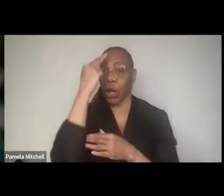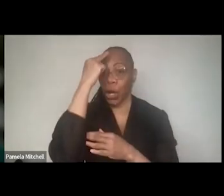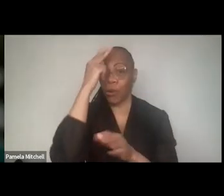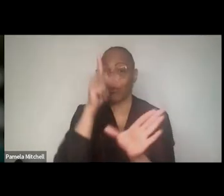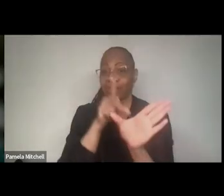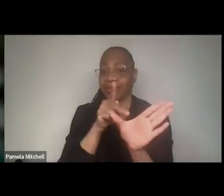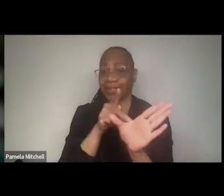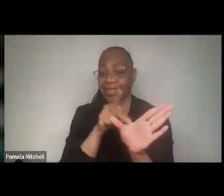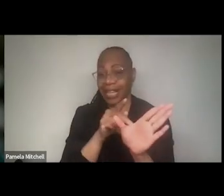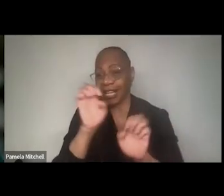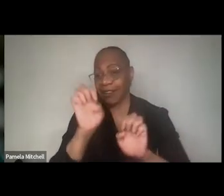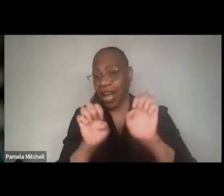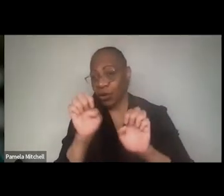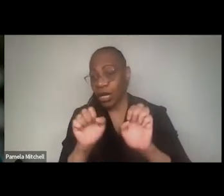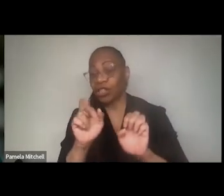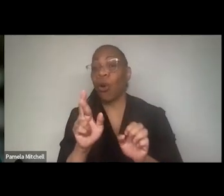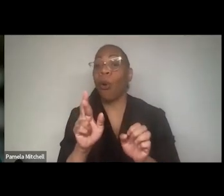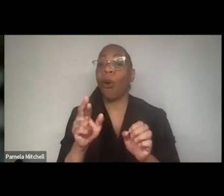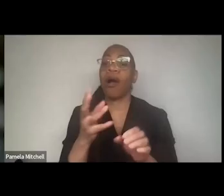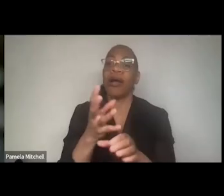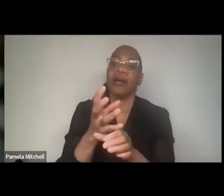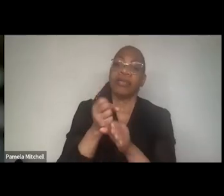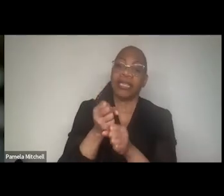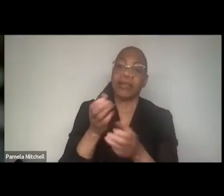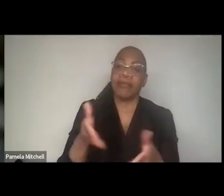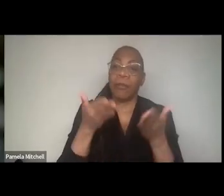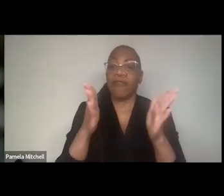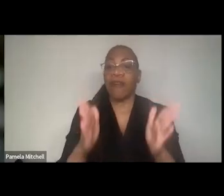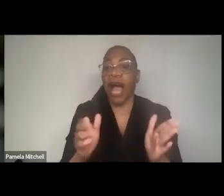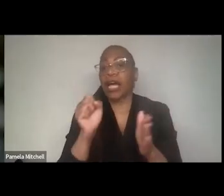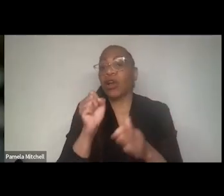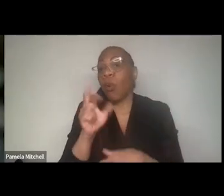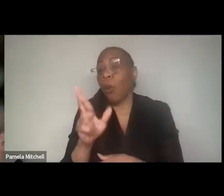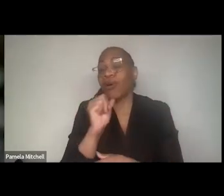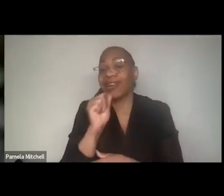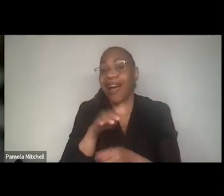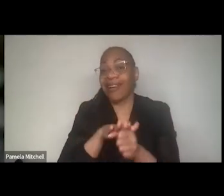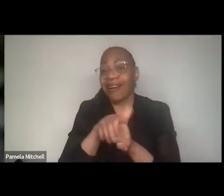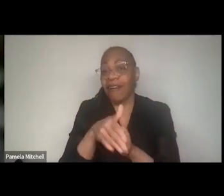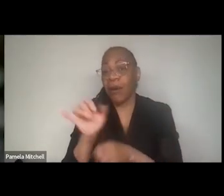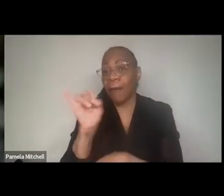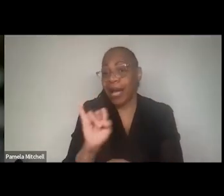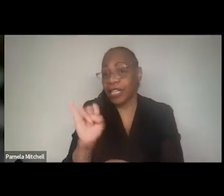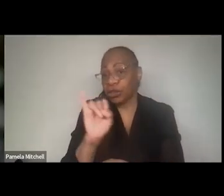o puede que no esté cubierto por el seguro. Entonces, asegúrense de tener